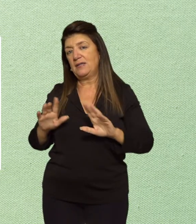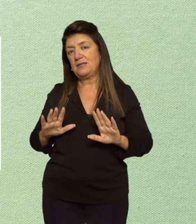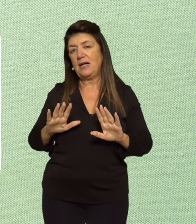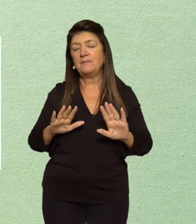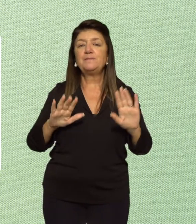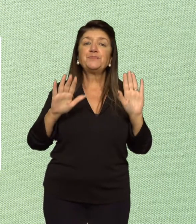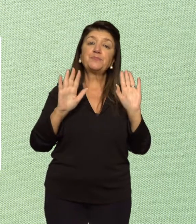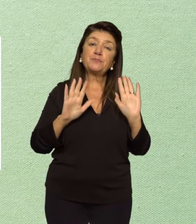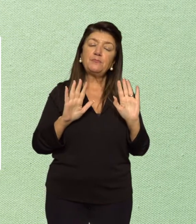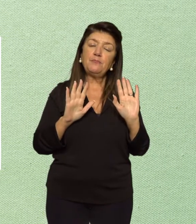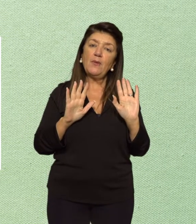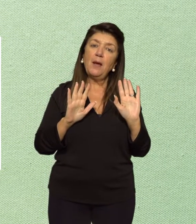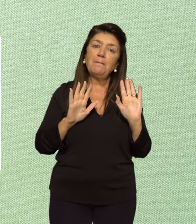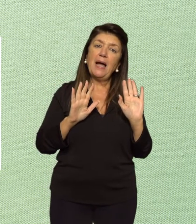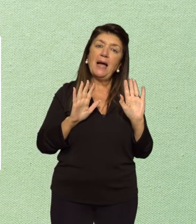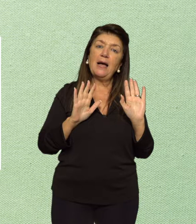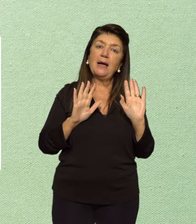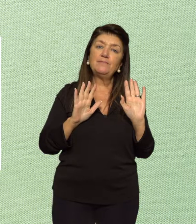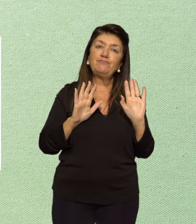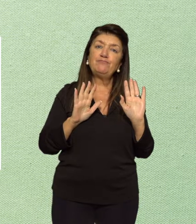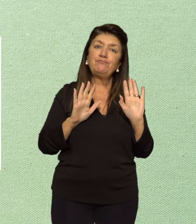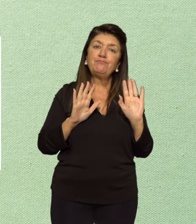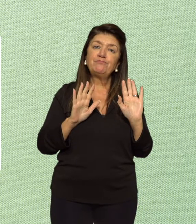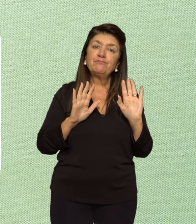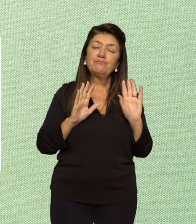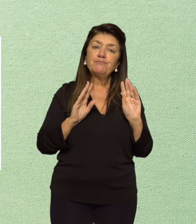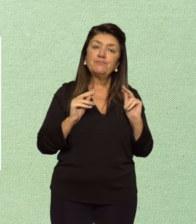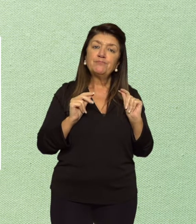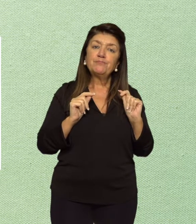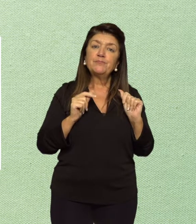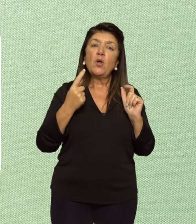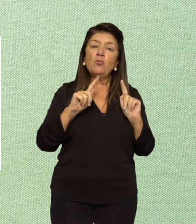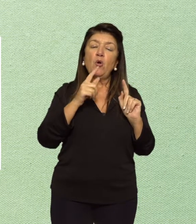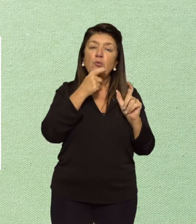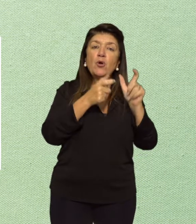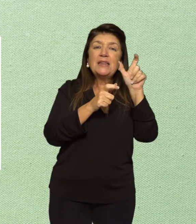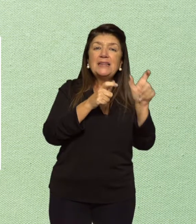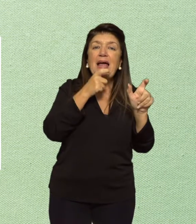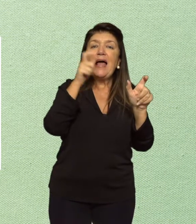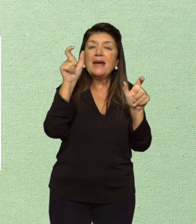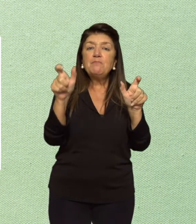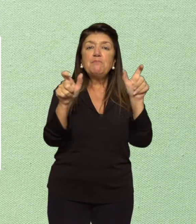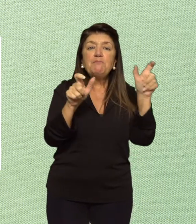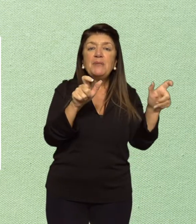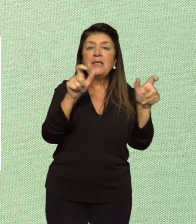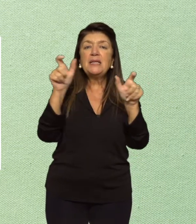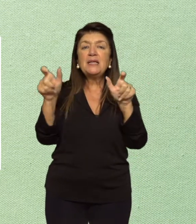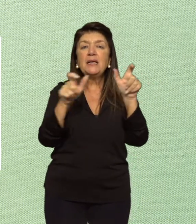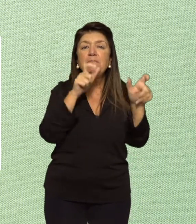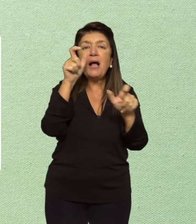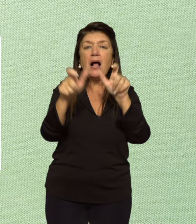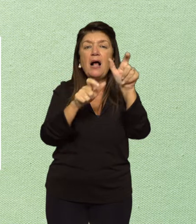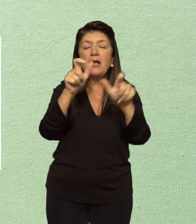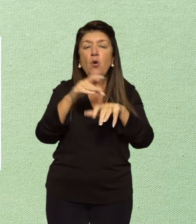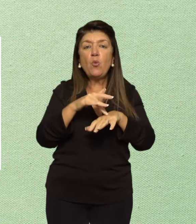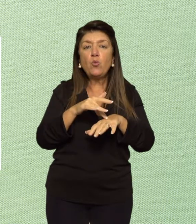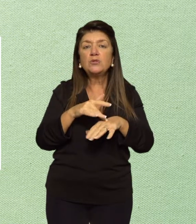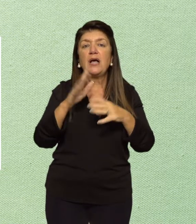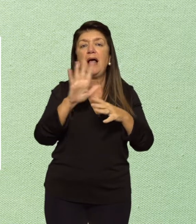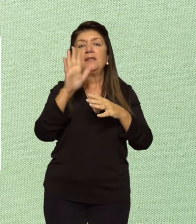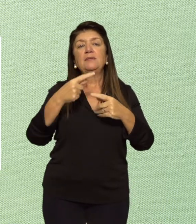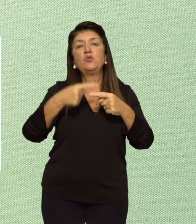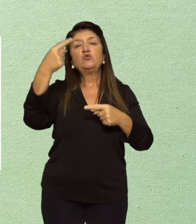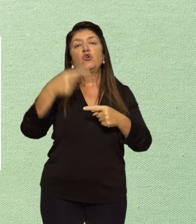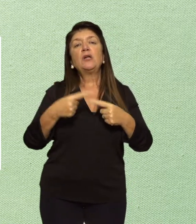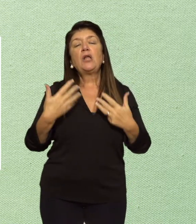diciamo dei termini che si usano nella giornata di oggi comunque pubblicità, immagini,